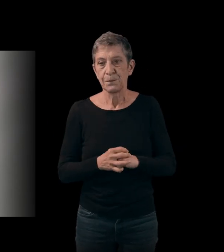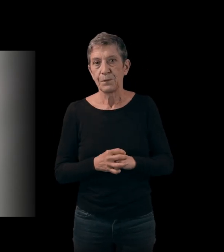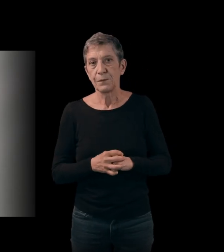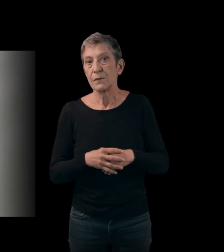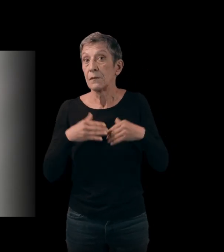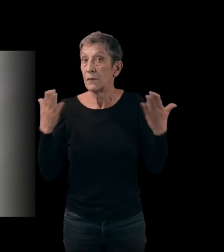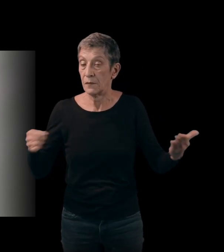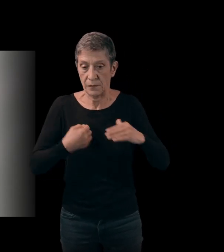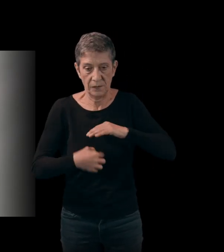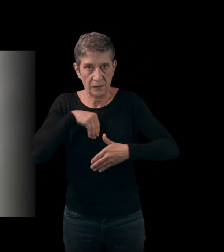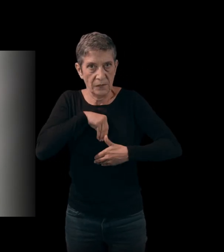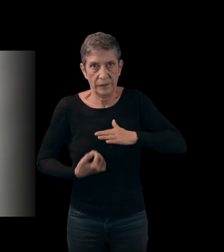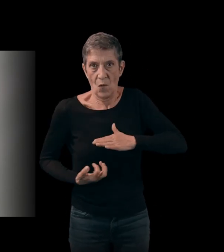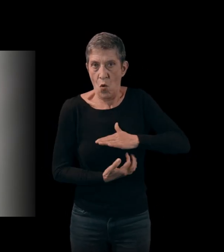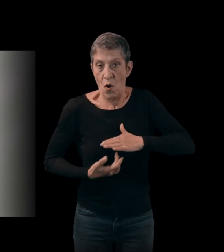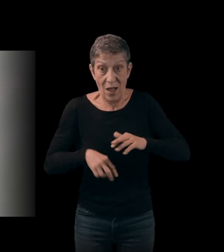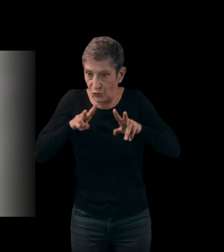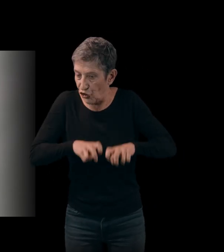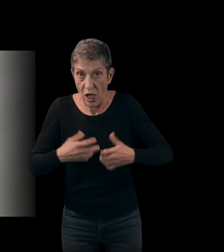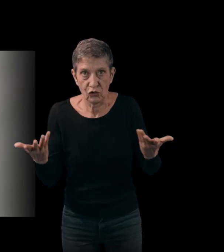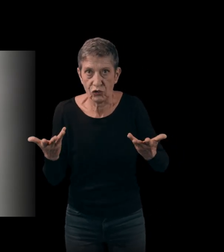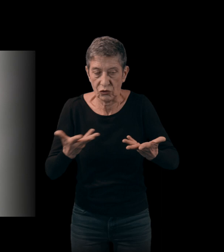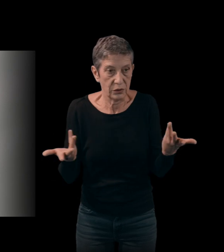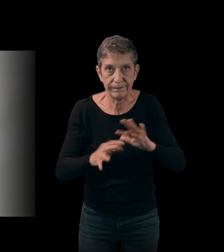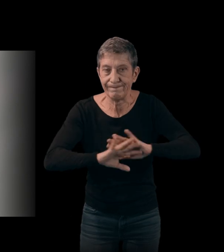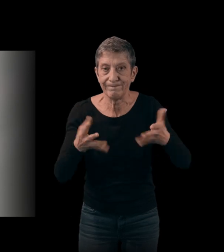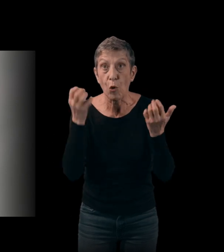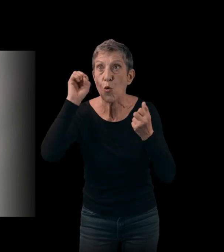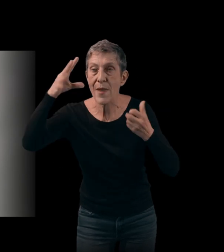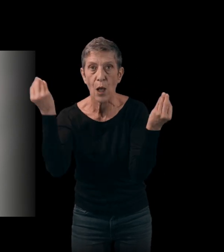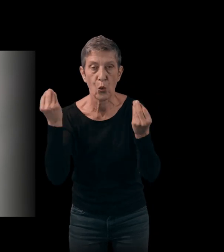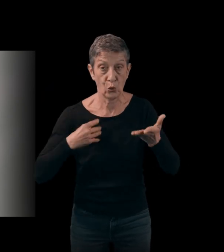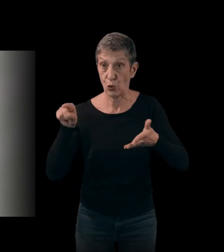Il débordait de colère et cherchait la lumière. Des vers, des rimes, le fracas d’une signature.